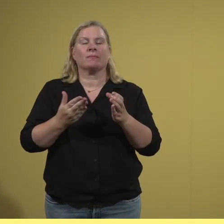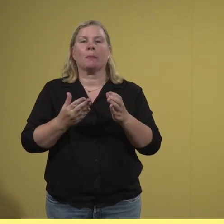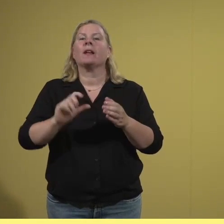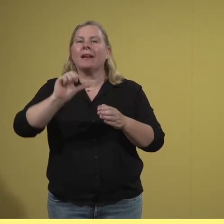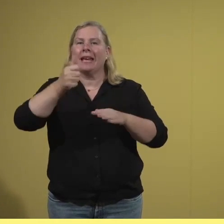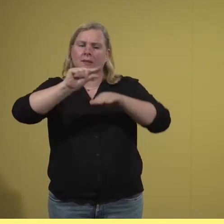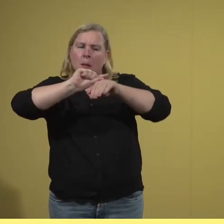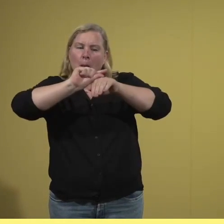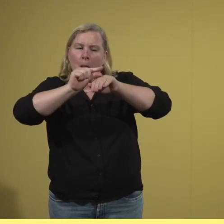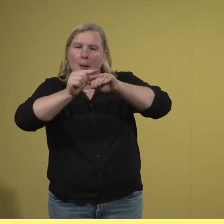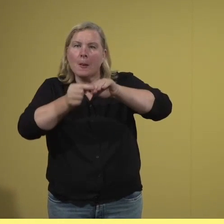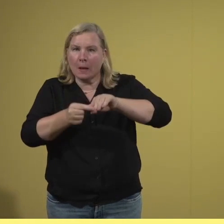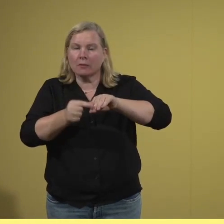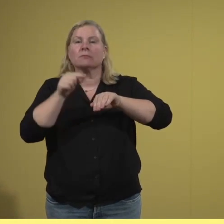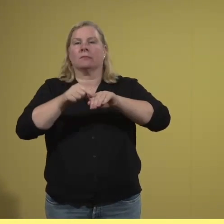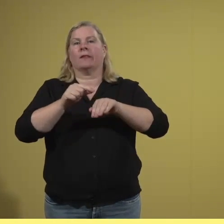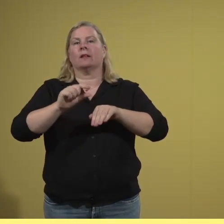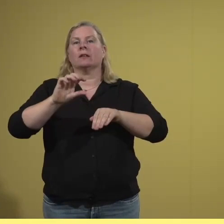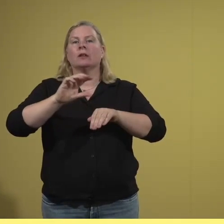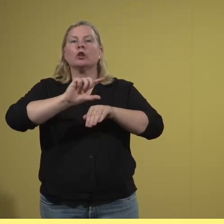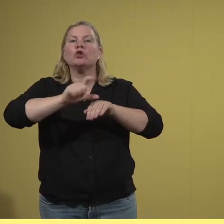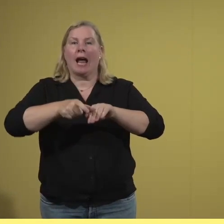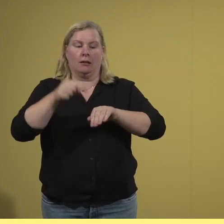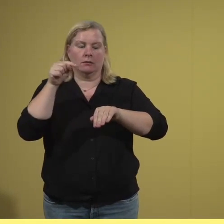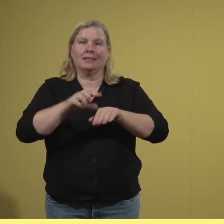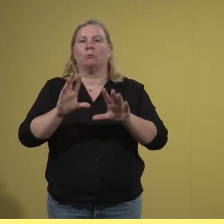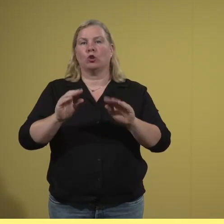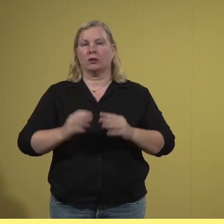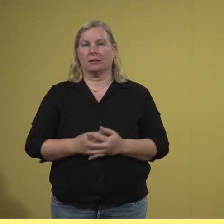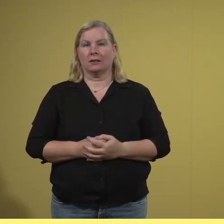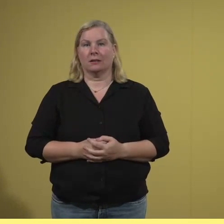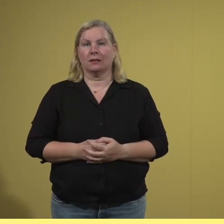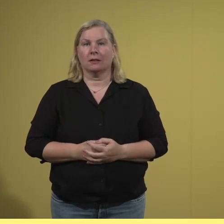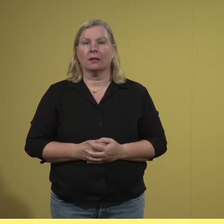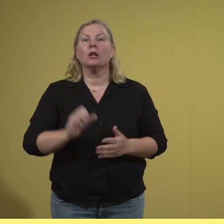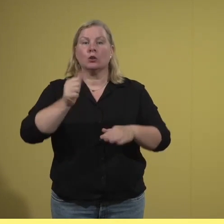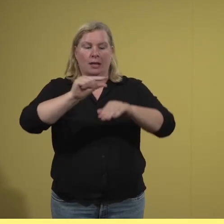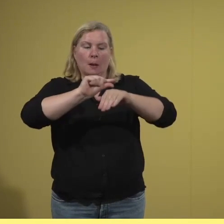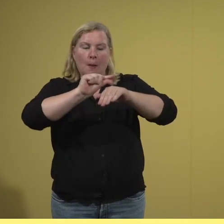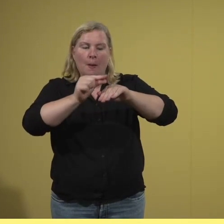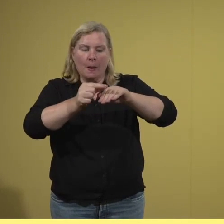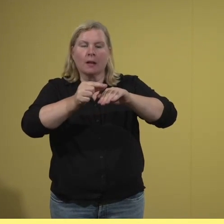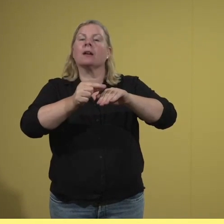Die haben ja so eine Schicht. Erst natürlich die Schale. Sieht man bei den Orangen auch immer ganz gut. Und dann kommt diese weiße Schicht